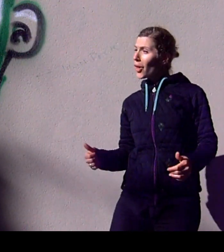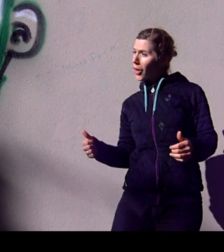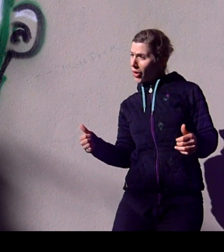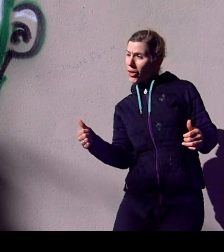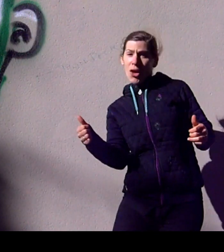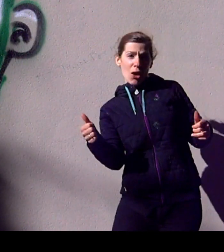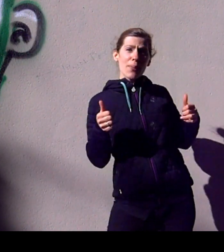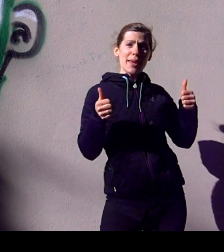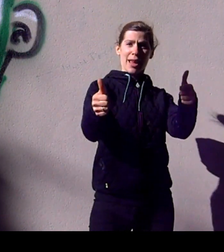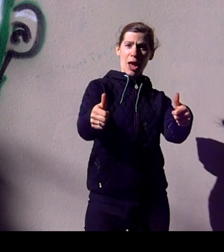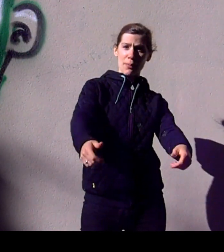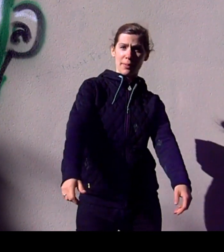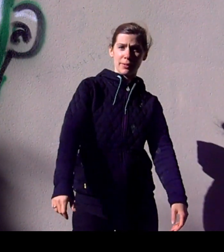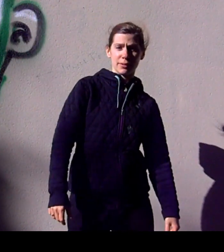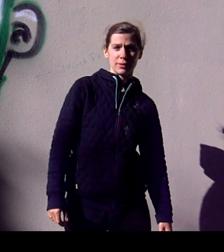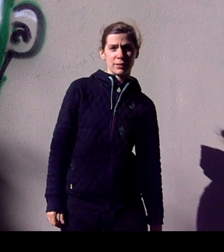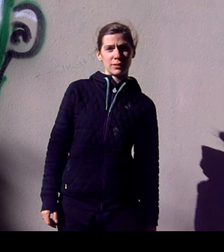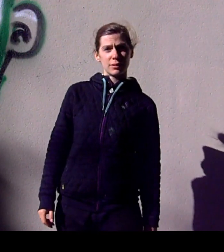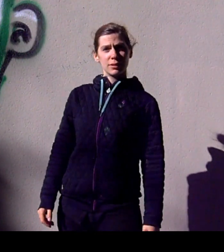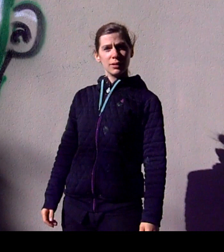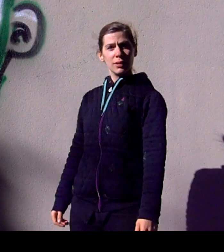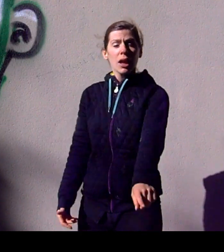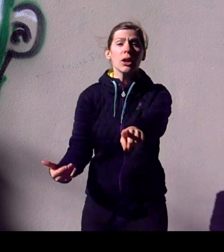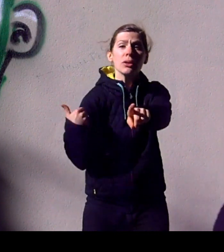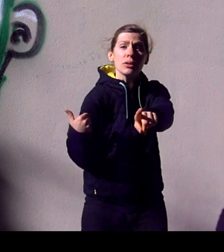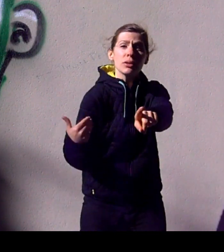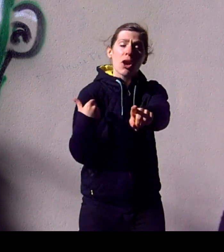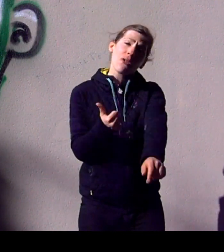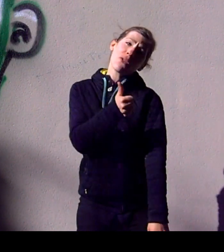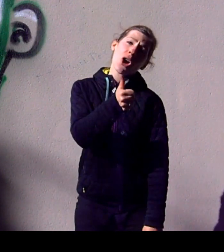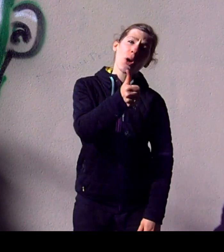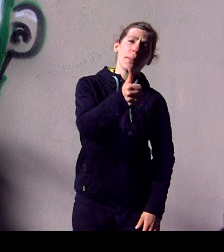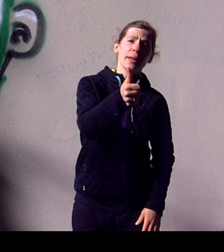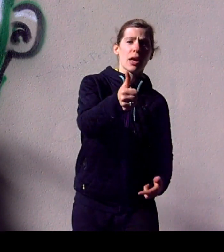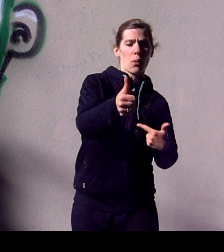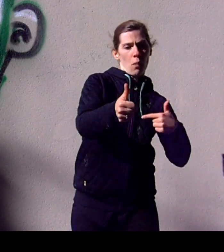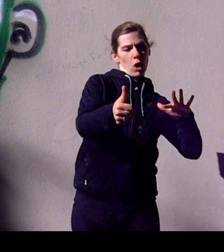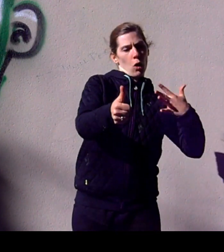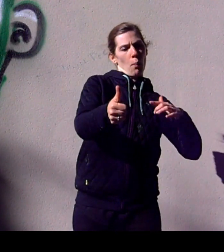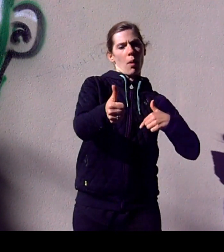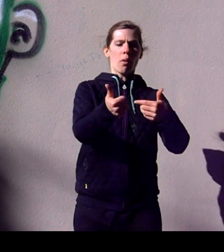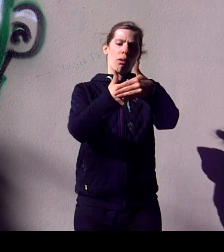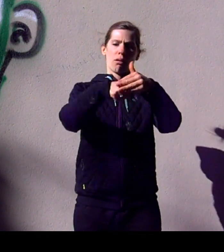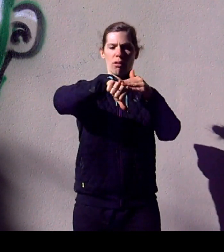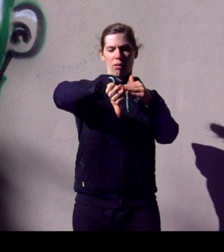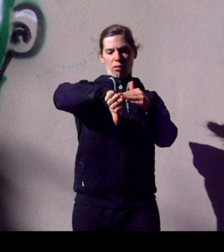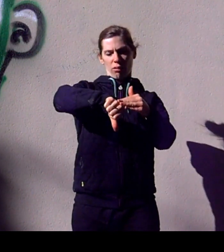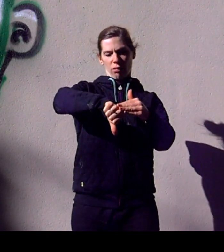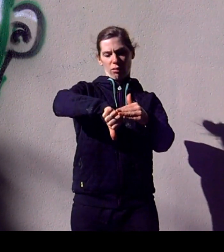Formidable Tu étais formidable, j'étais fort minable